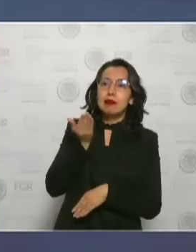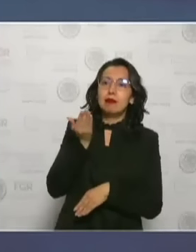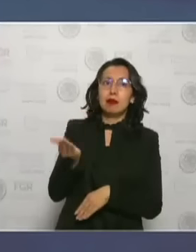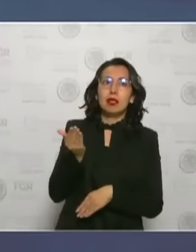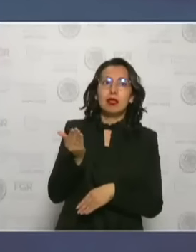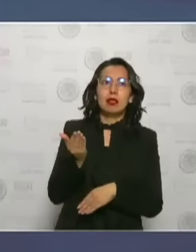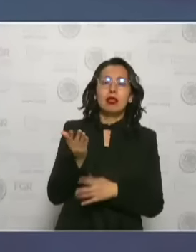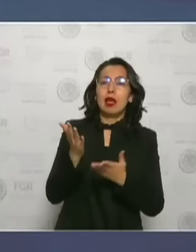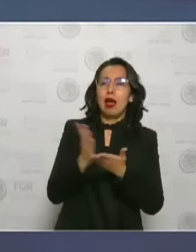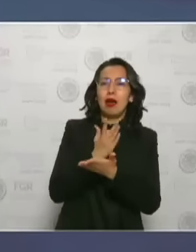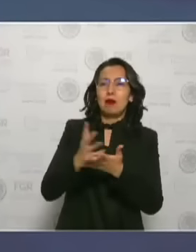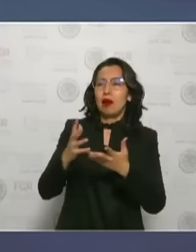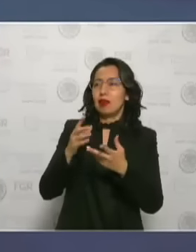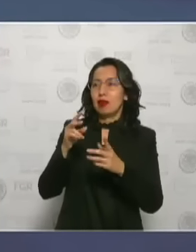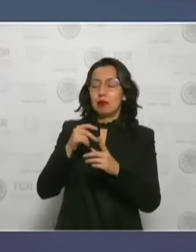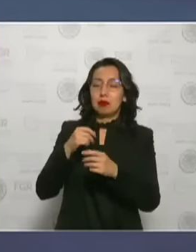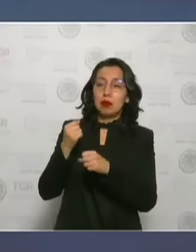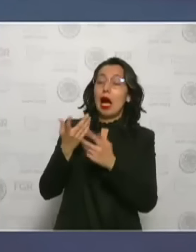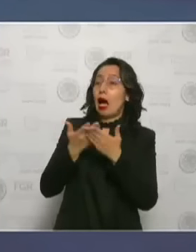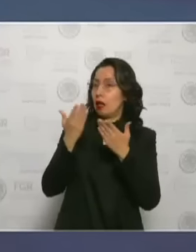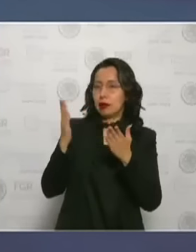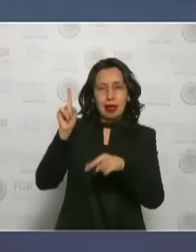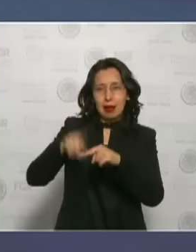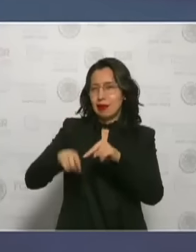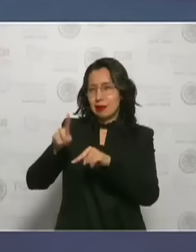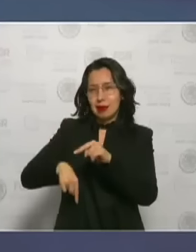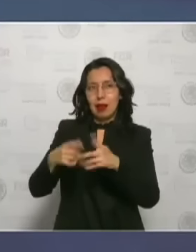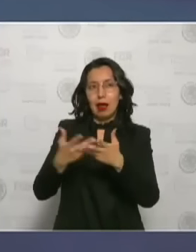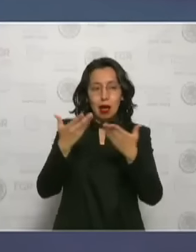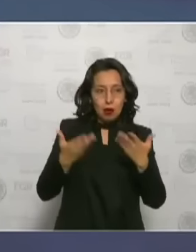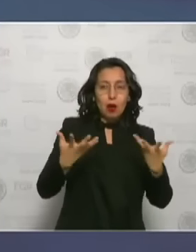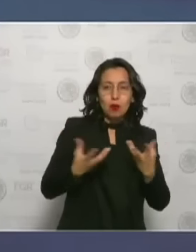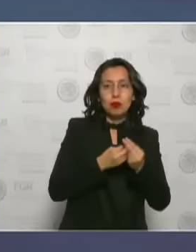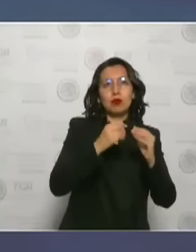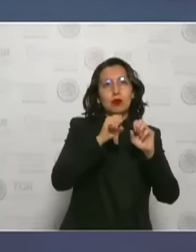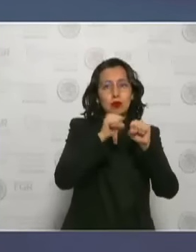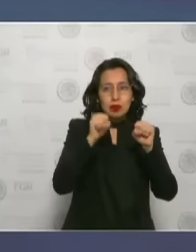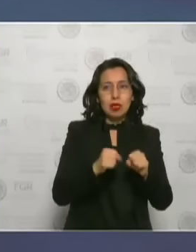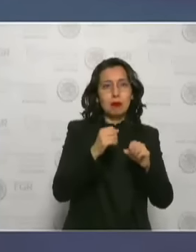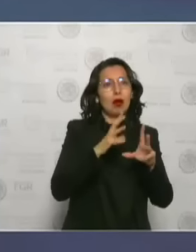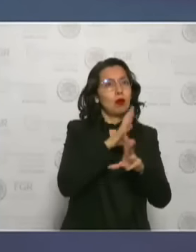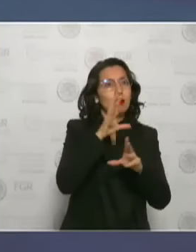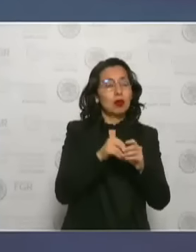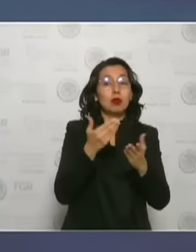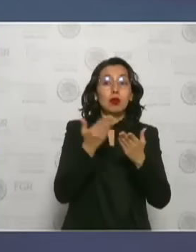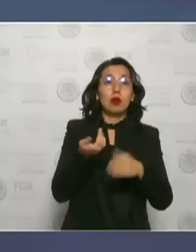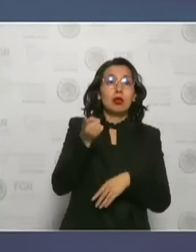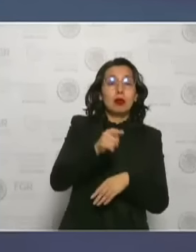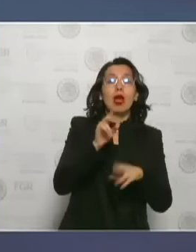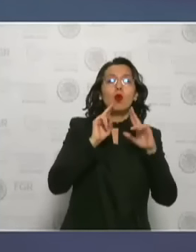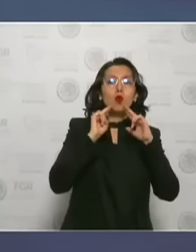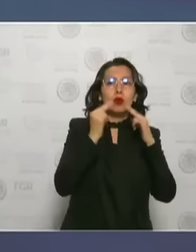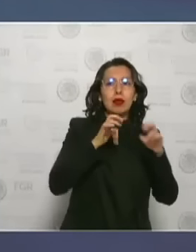aislada a la persecución sistemática. Para ello se mandata la conformación de unidades especializadas